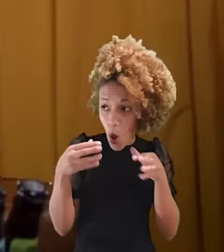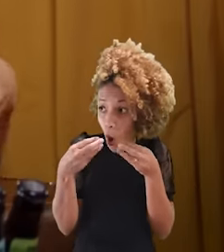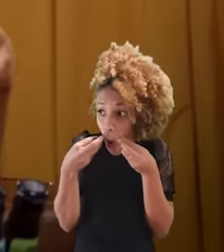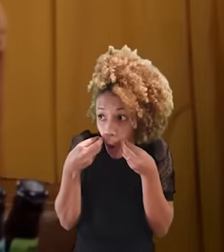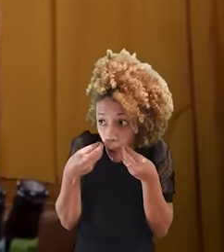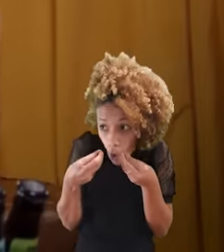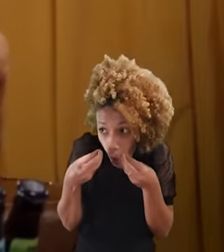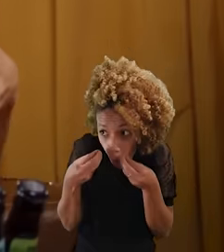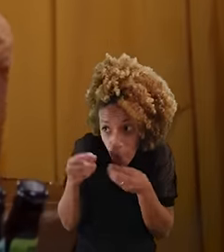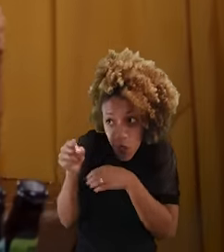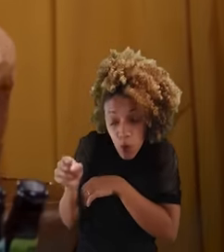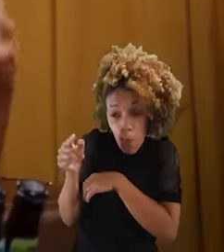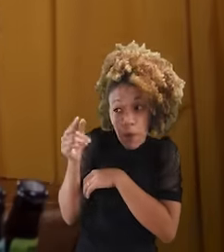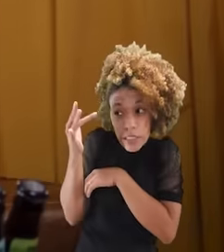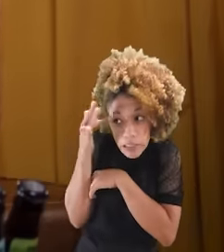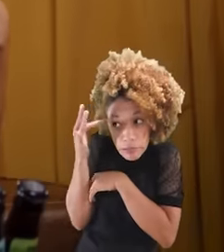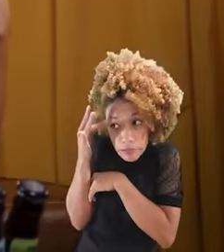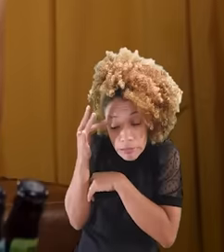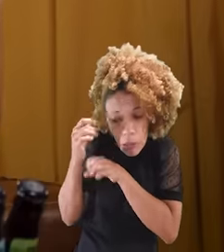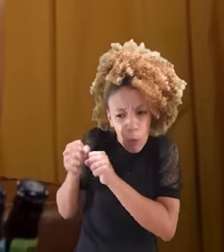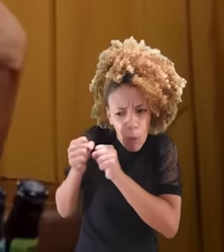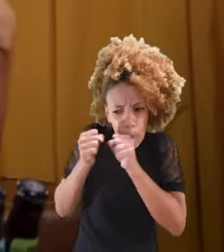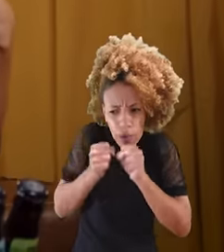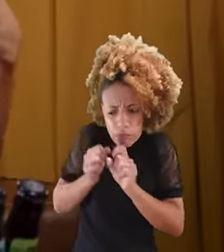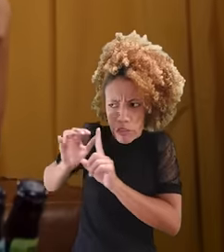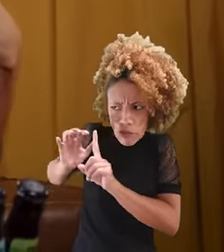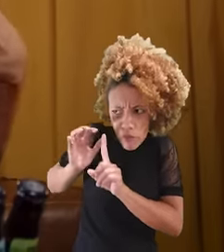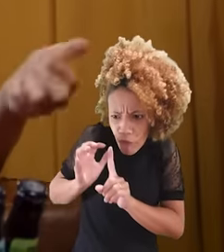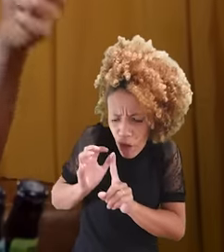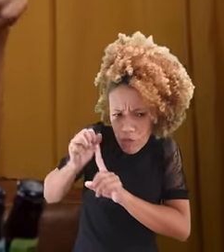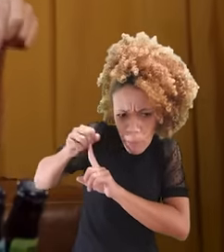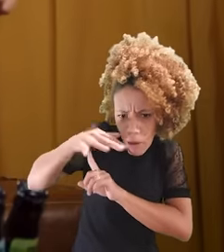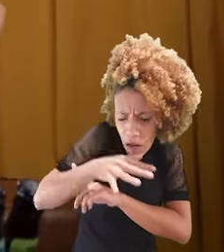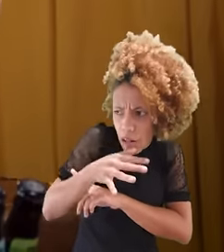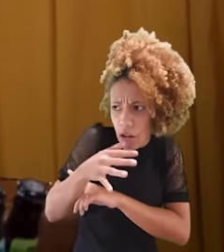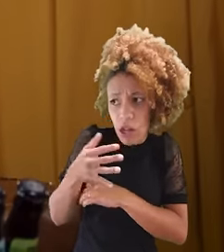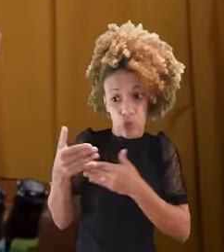pessoa do conhecimento do Lula e com o poder de influência no mundo que ele tem no atual momento